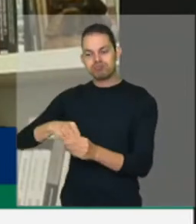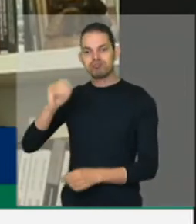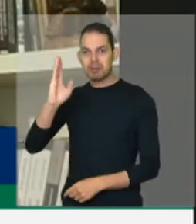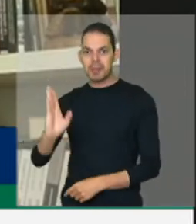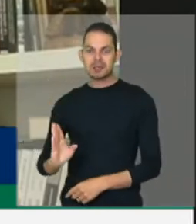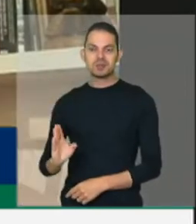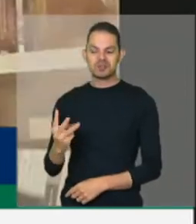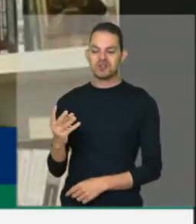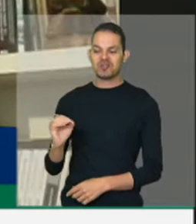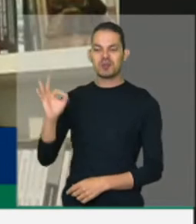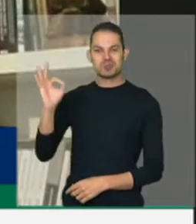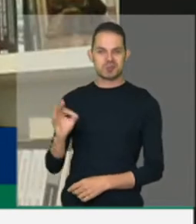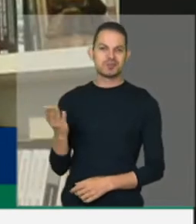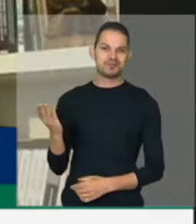MUNDO. E O QUE FAZ, DO PRESIDENTE DA REPÚBLICA NUM